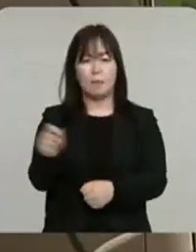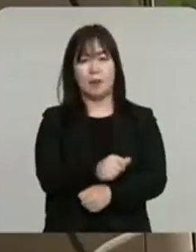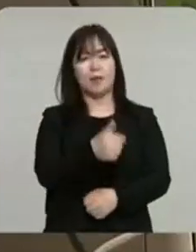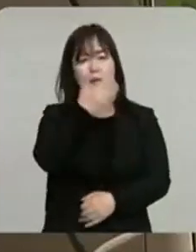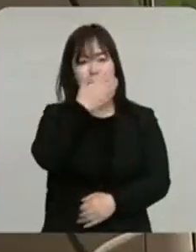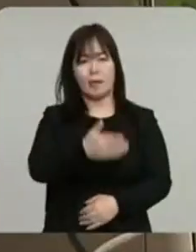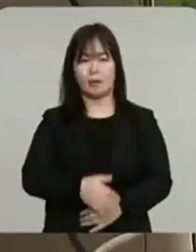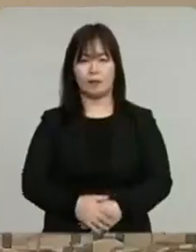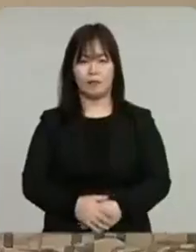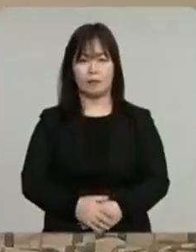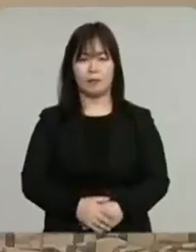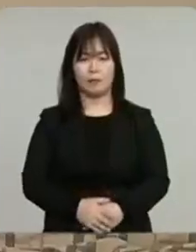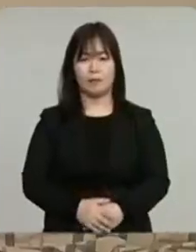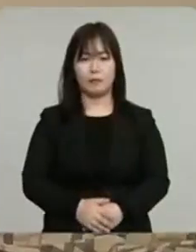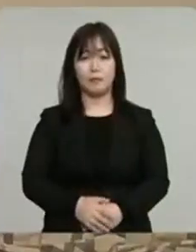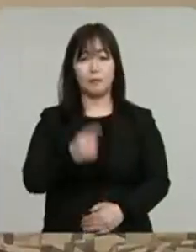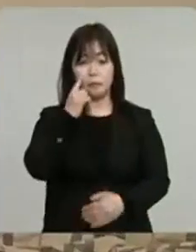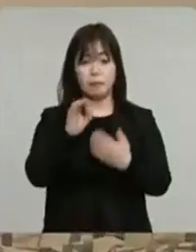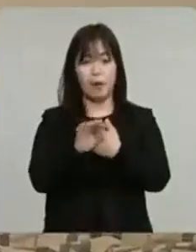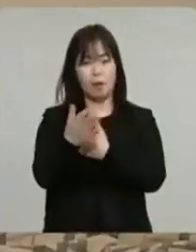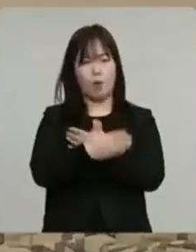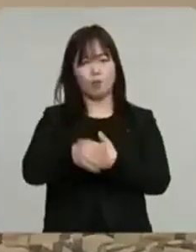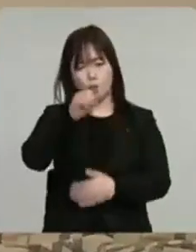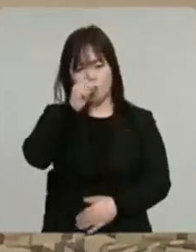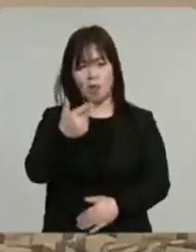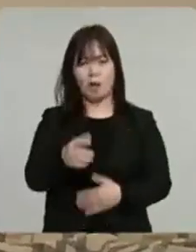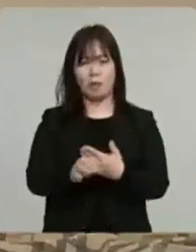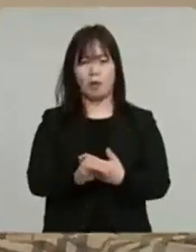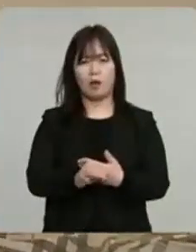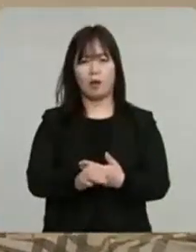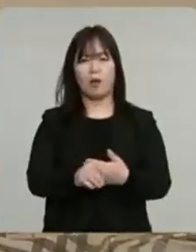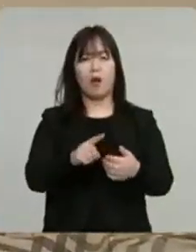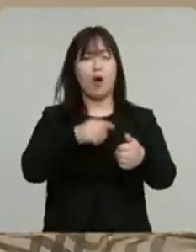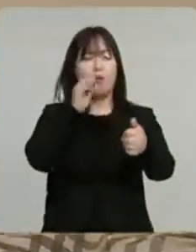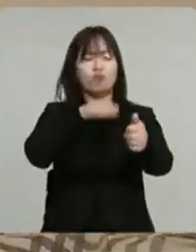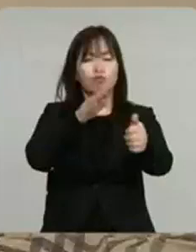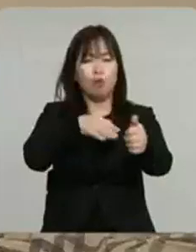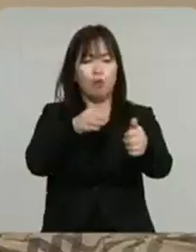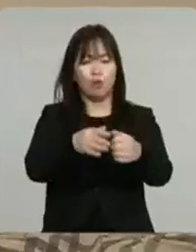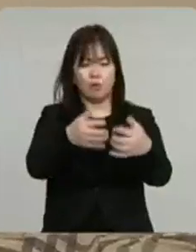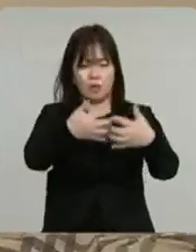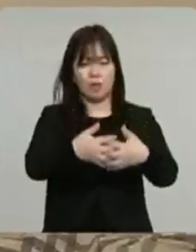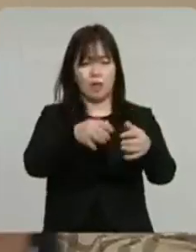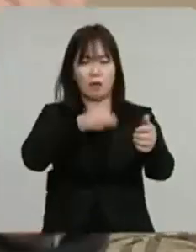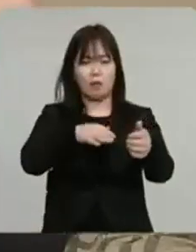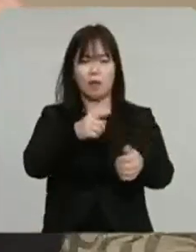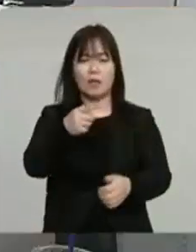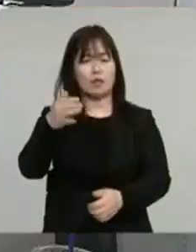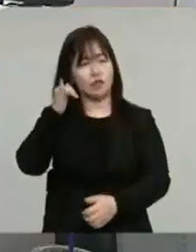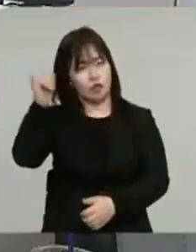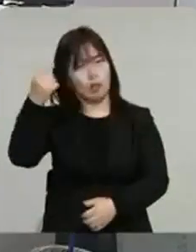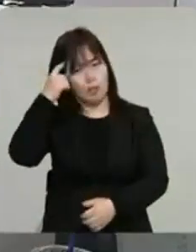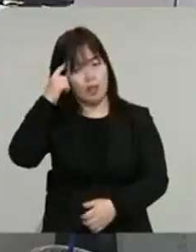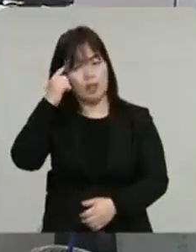문동복/익산시 인화동/75살 : 내가 만약에 몸이 안 좋고 그러면 다솜 이를 불러서 그렇게119에 신고 해야 겠다는 생각이 들어요.